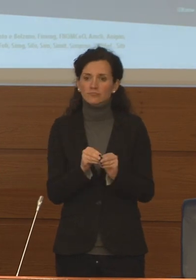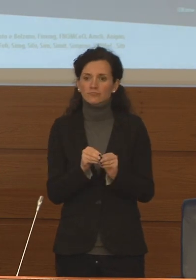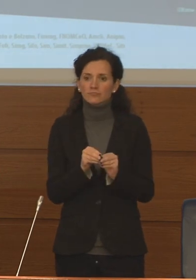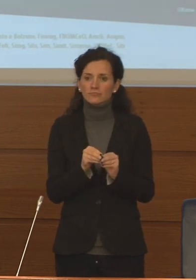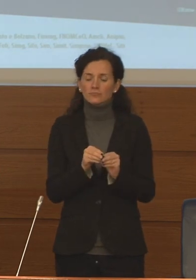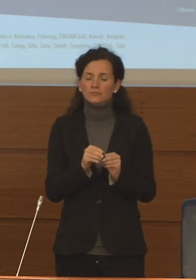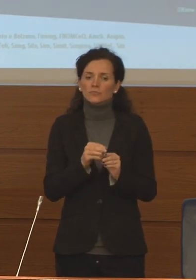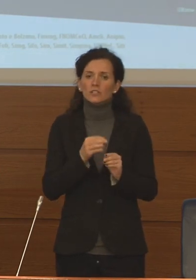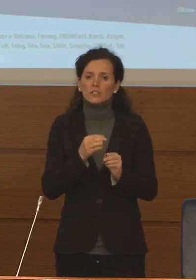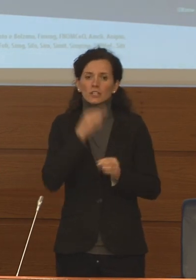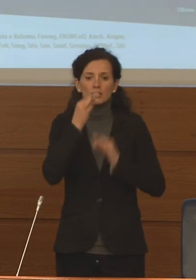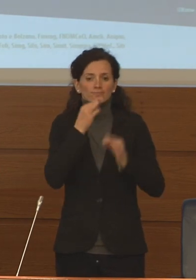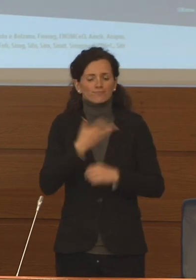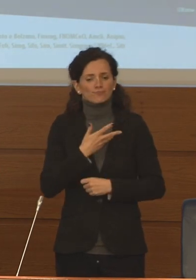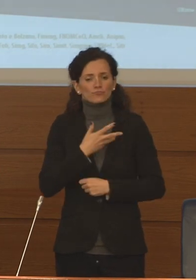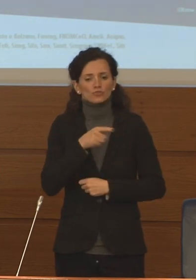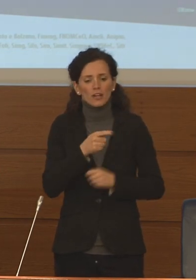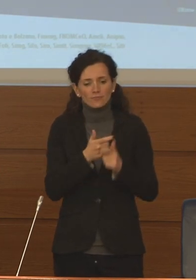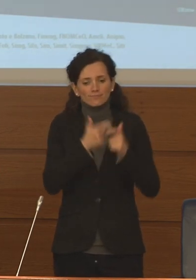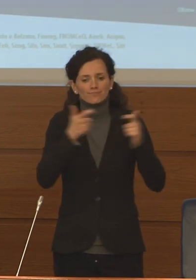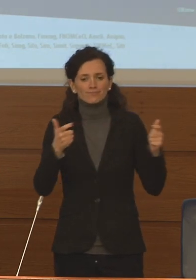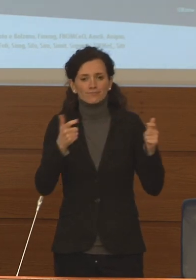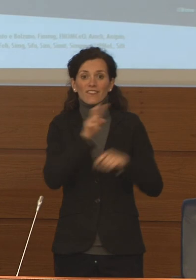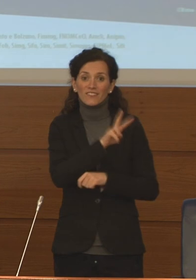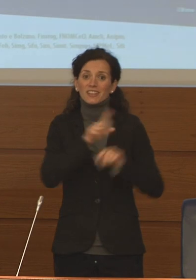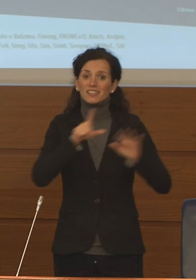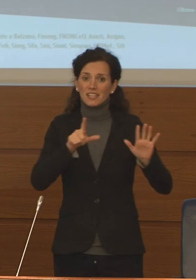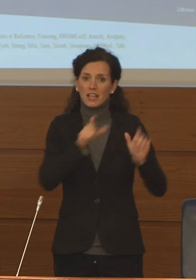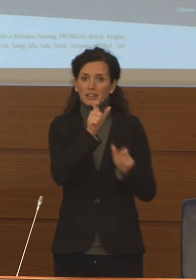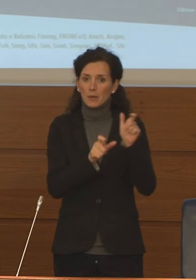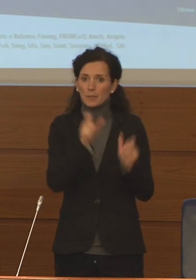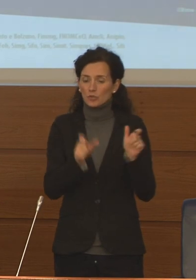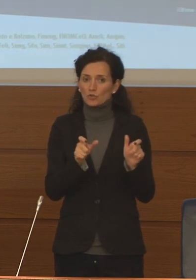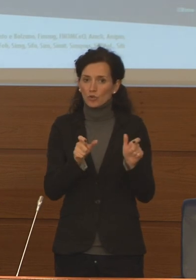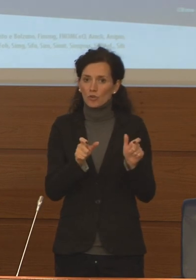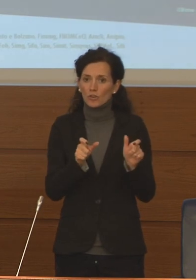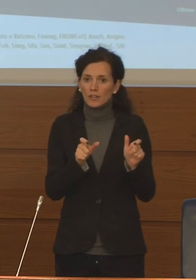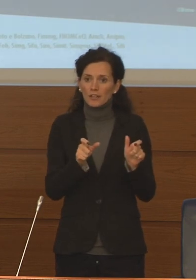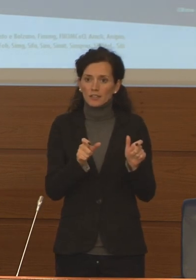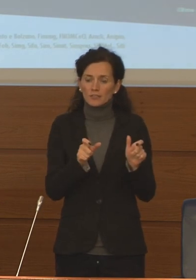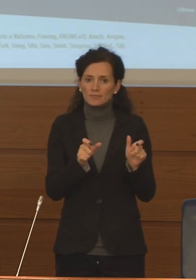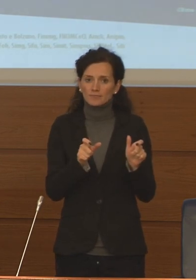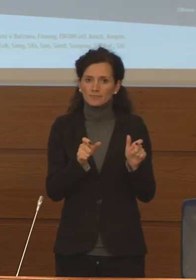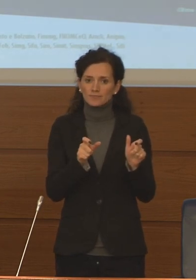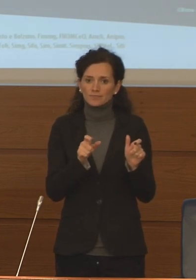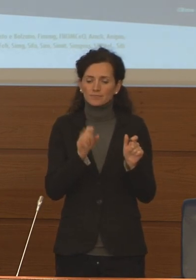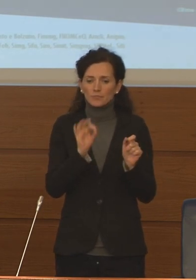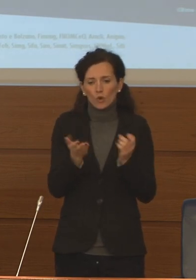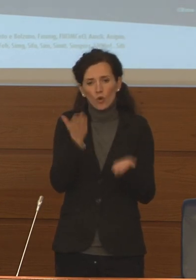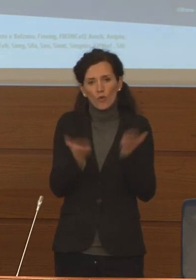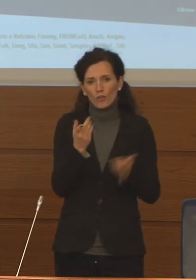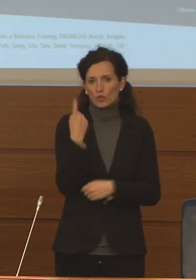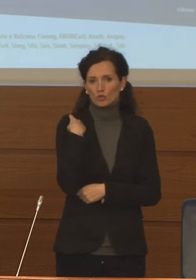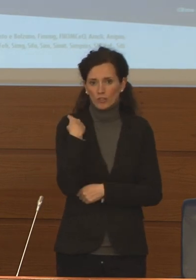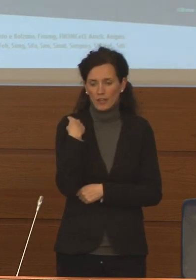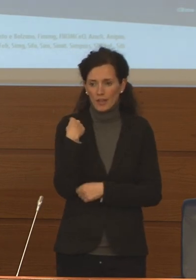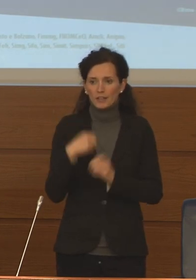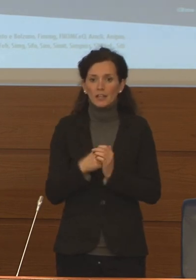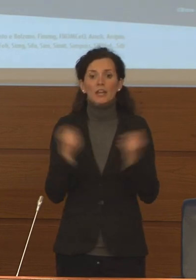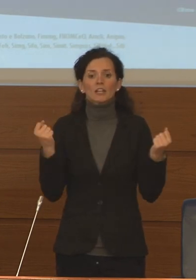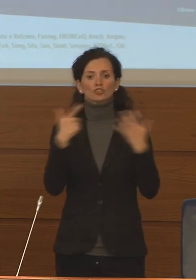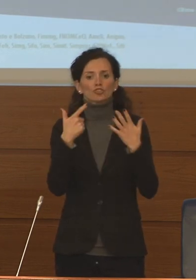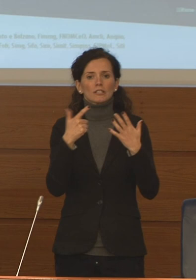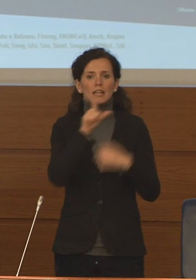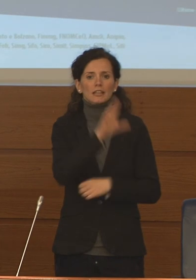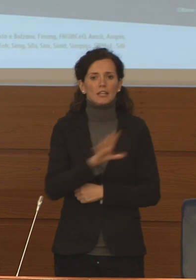incremento di 27 persone sul dato di ieri, 17 in Lombardia, 7 in Emilia Romagna,